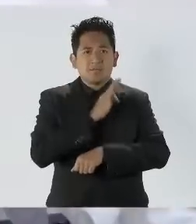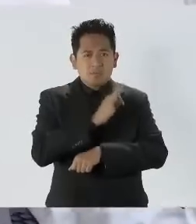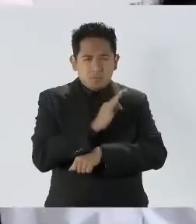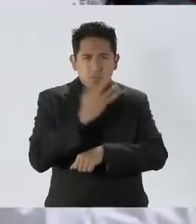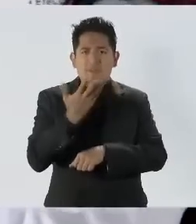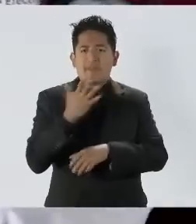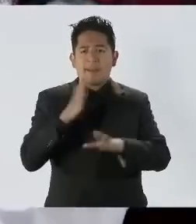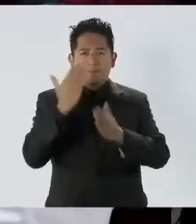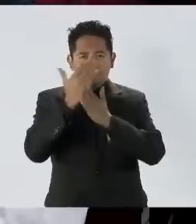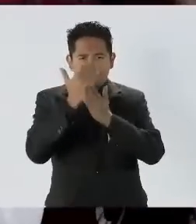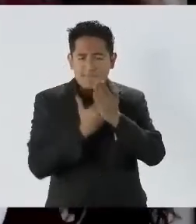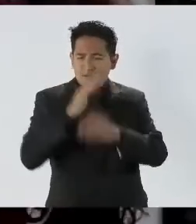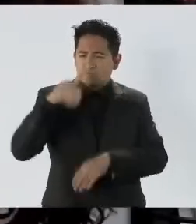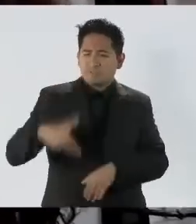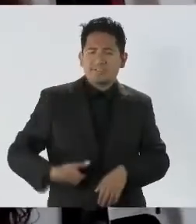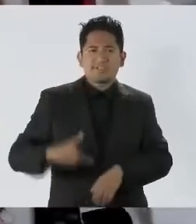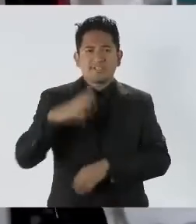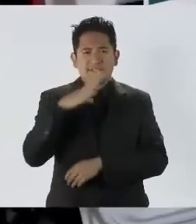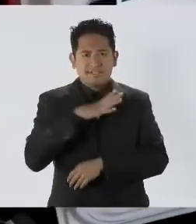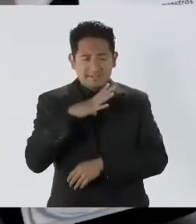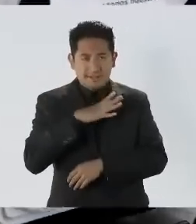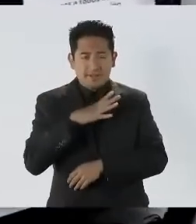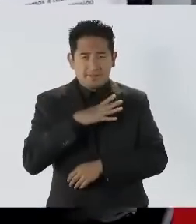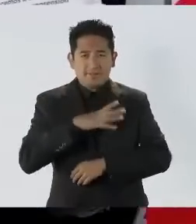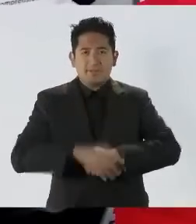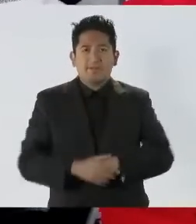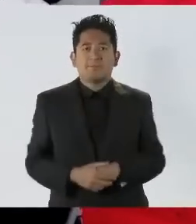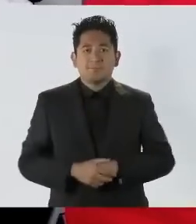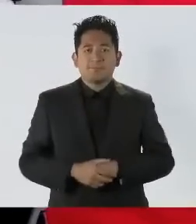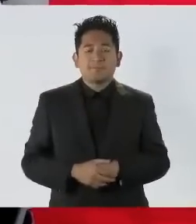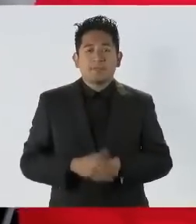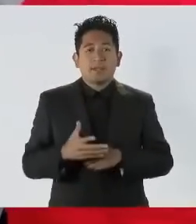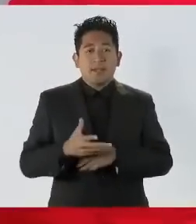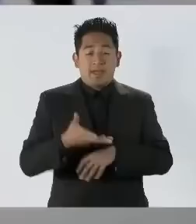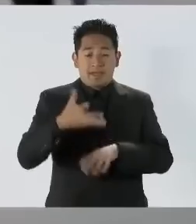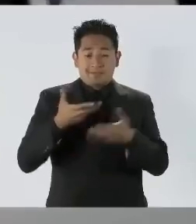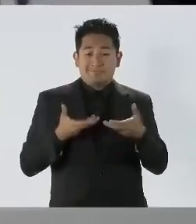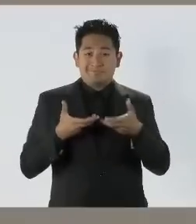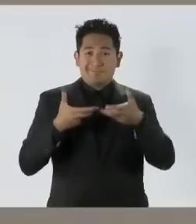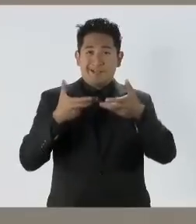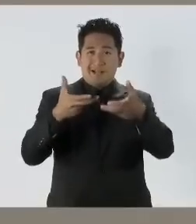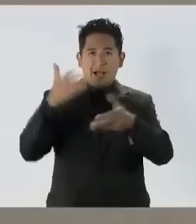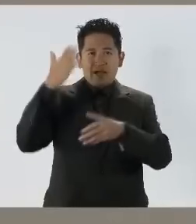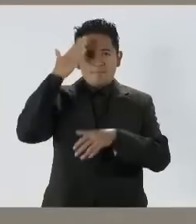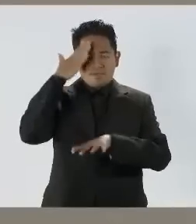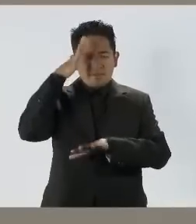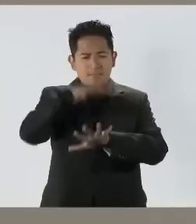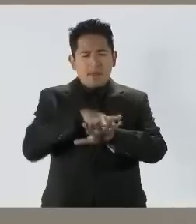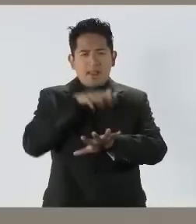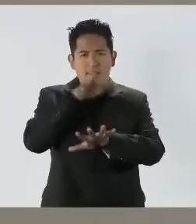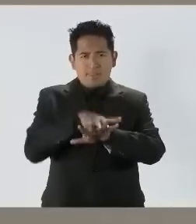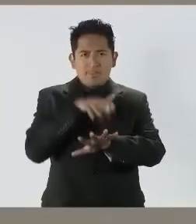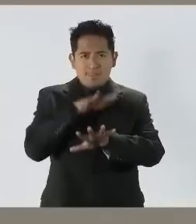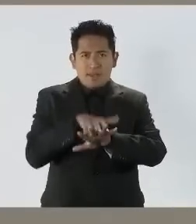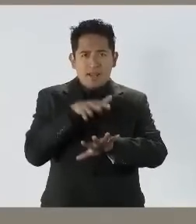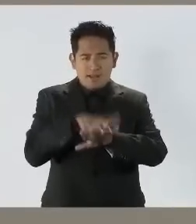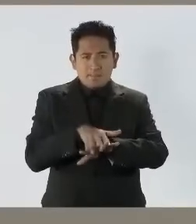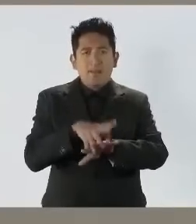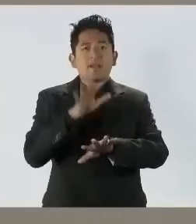50 km de ciclovía en Calzada de Tlalpan que conectará el Estadio Azteca hacia el centro